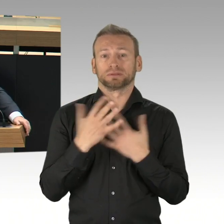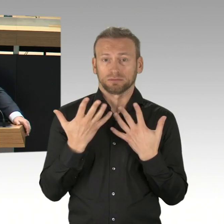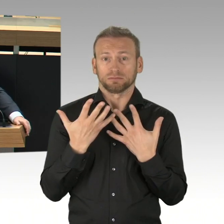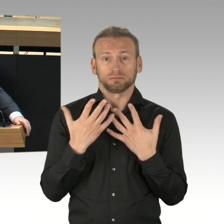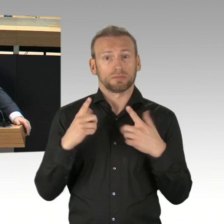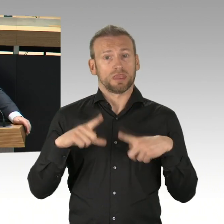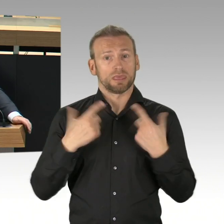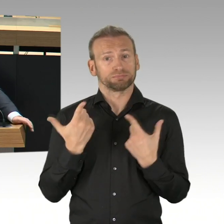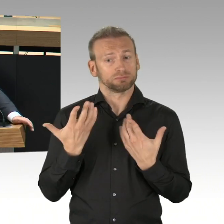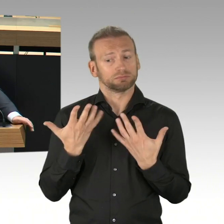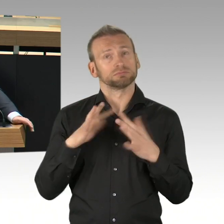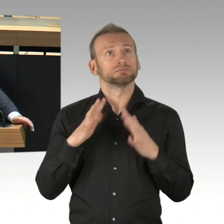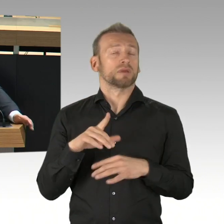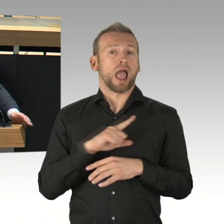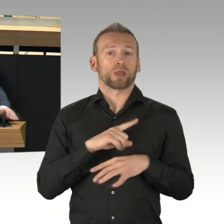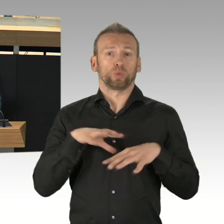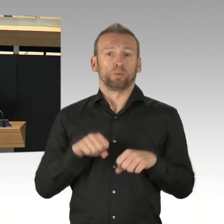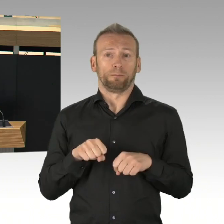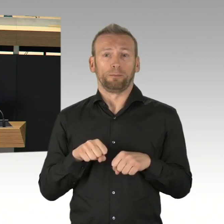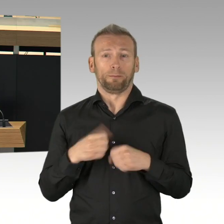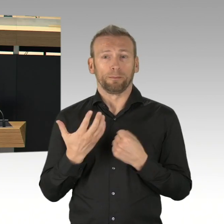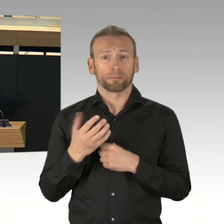Daraus bilden Sie dann einen neuen Mietspiegel. Das hat mit Mietspiegel nichts mehr zu tun,